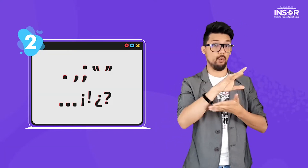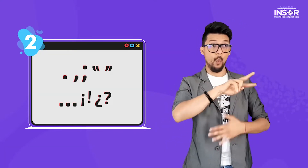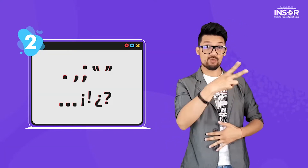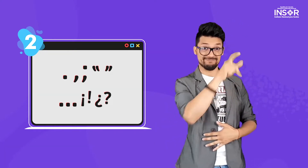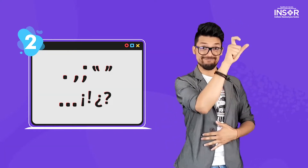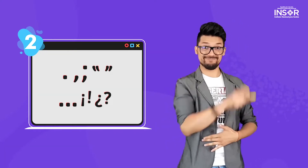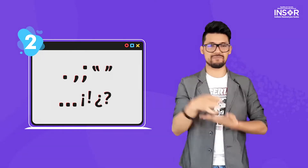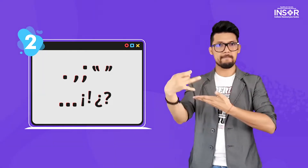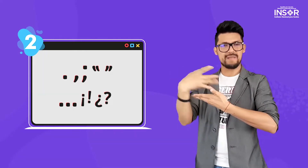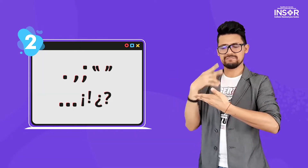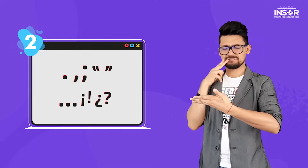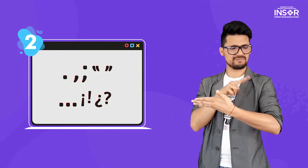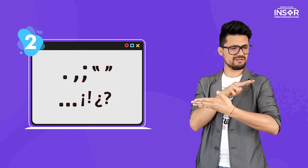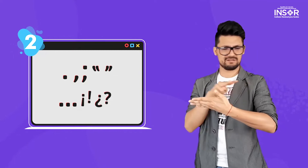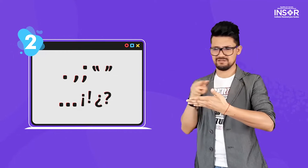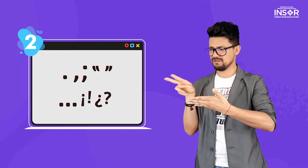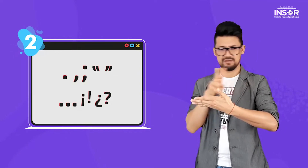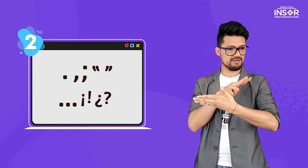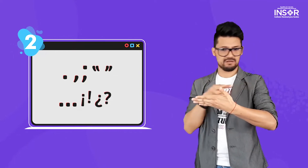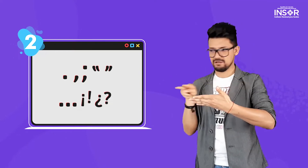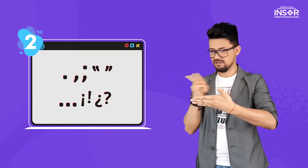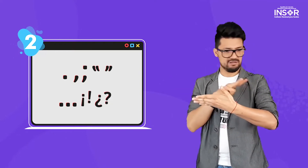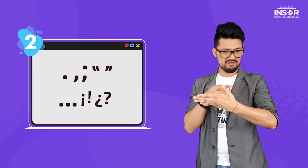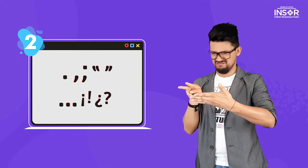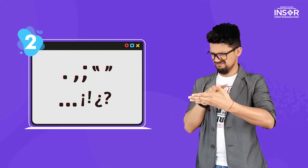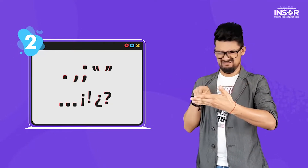Si un texto escrito no lleva los signos de puntuación,